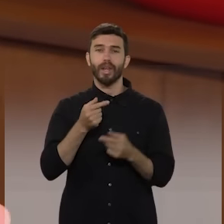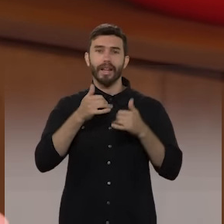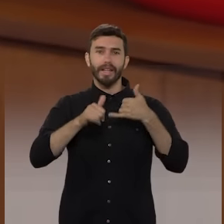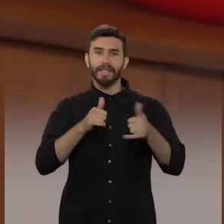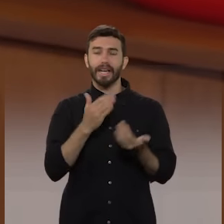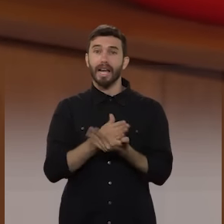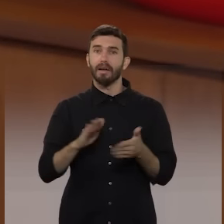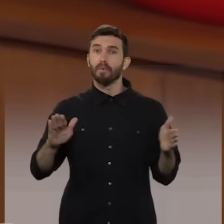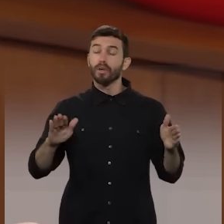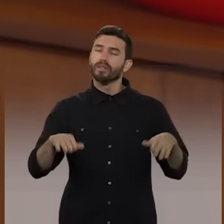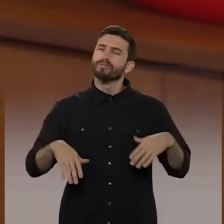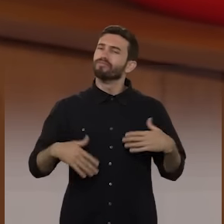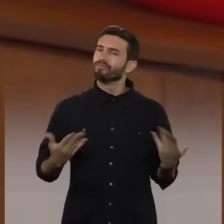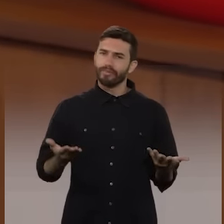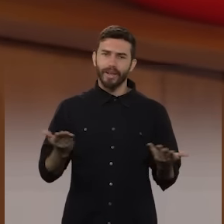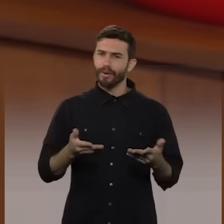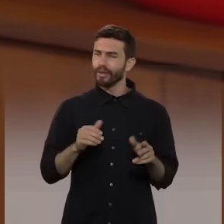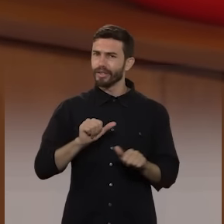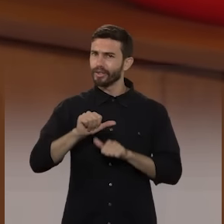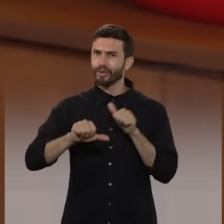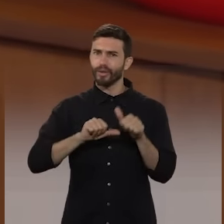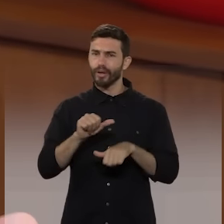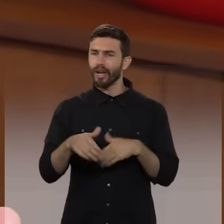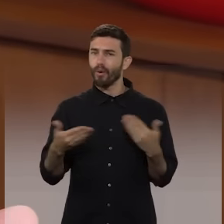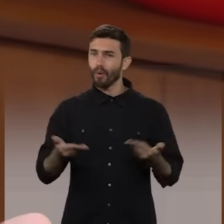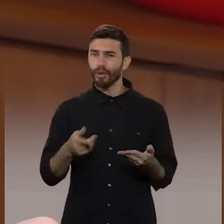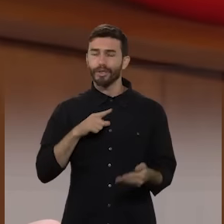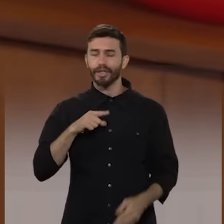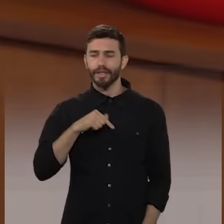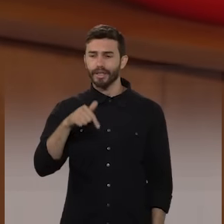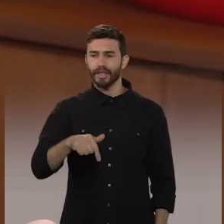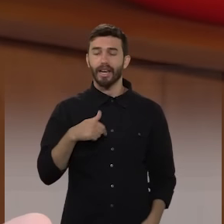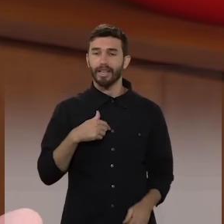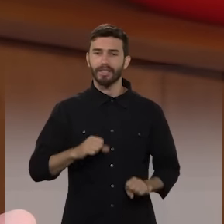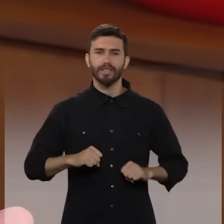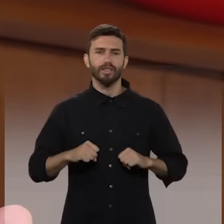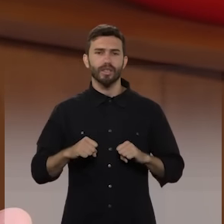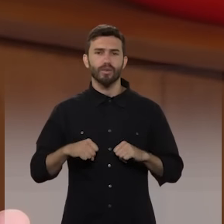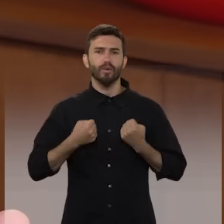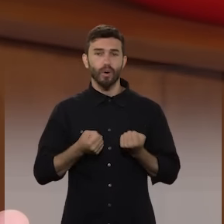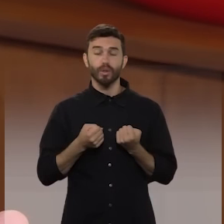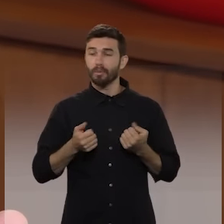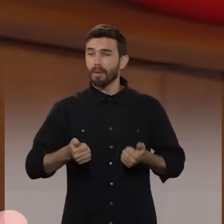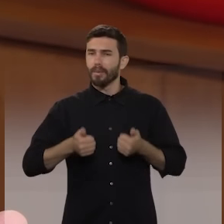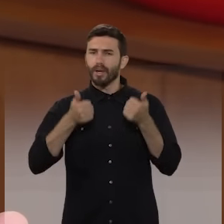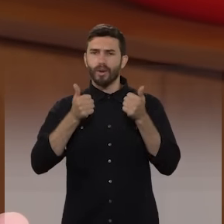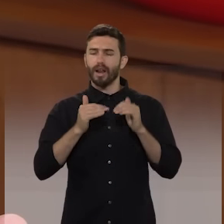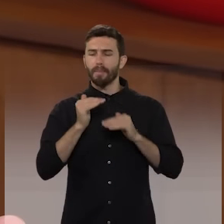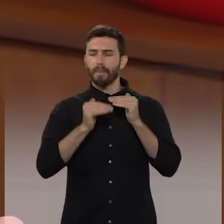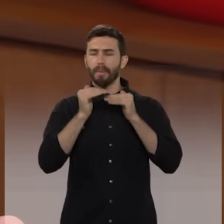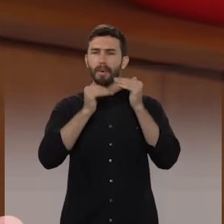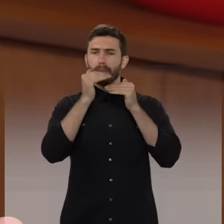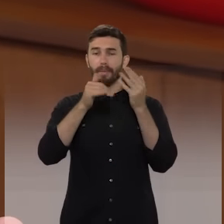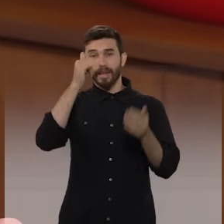Sem contar que temos uma matriz renovável, a nossa matriz é renovável, é uma matriz em que a geração